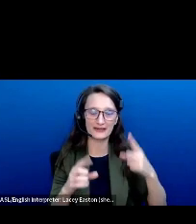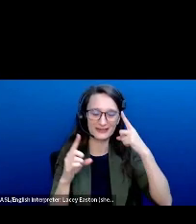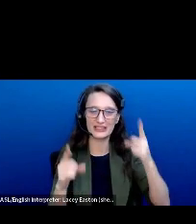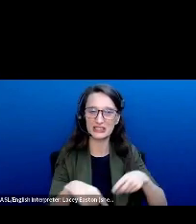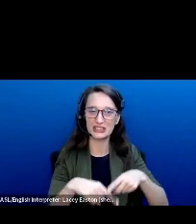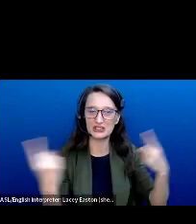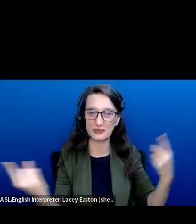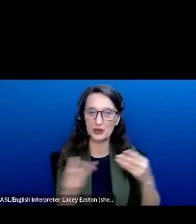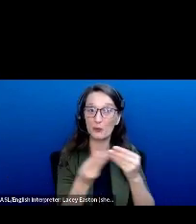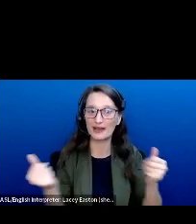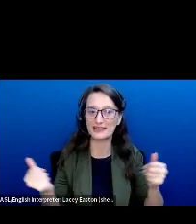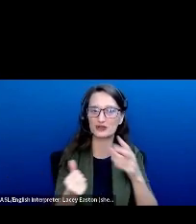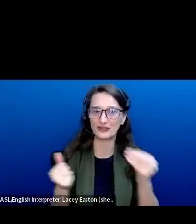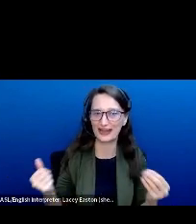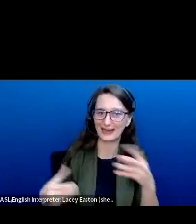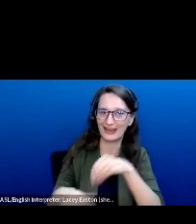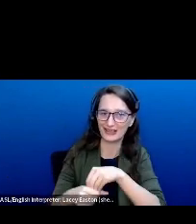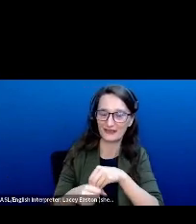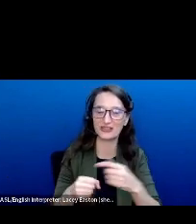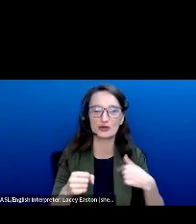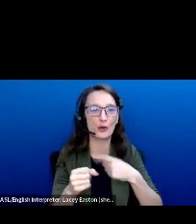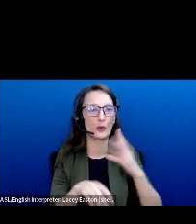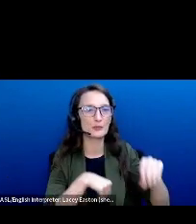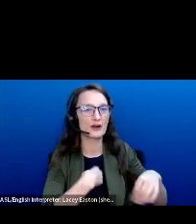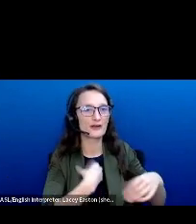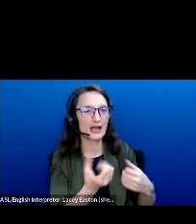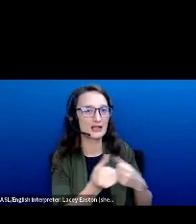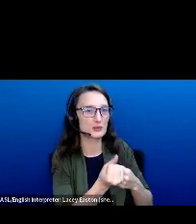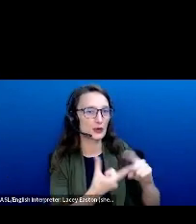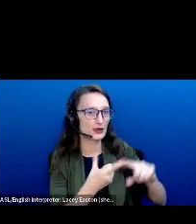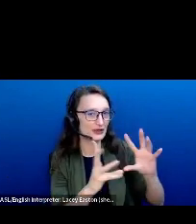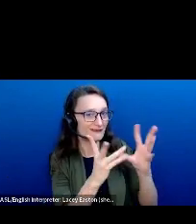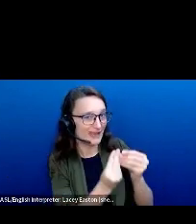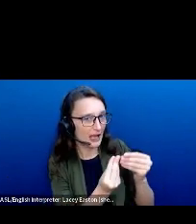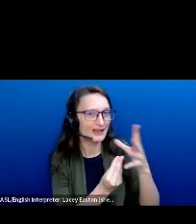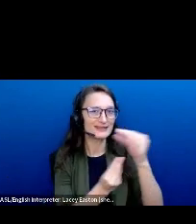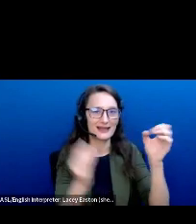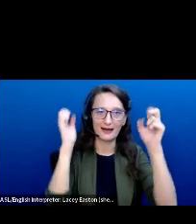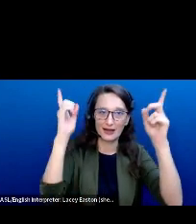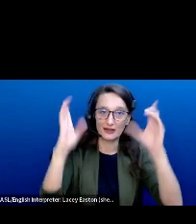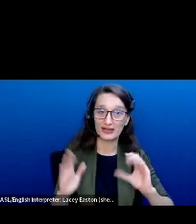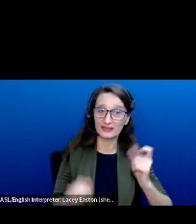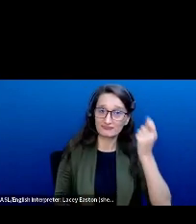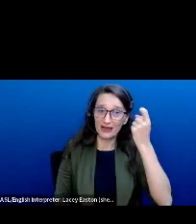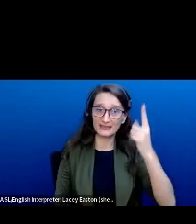Brindamos apoyo a familias y educadores. Nuestro propósito es simple: queremos ayudar a resolver